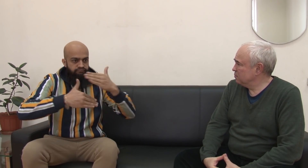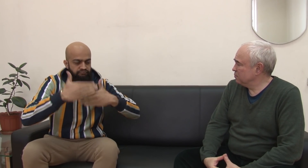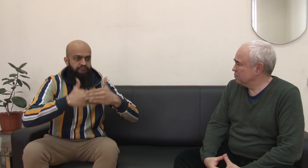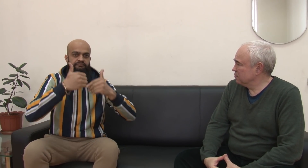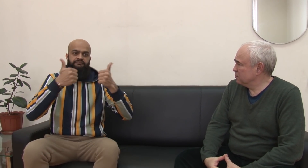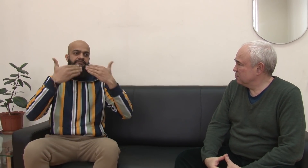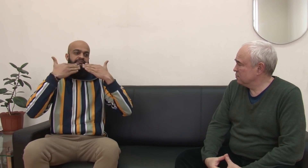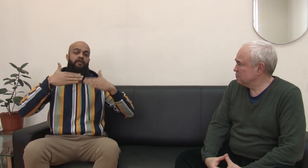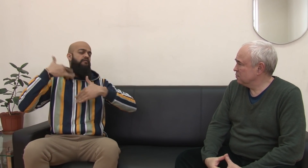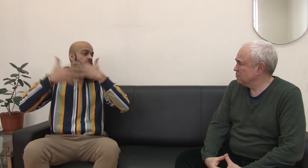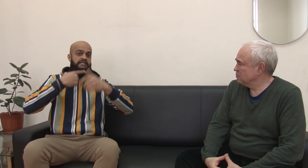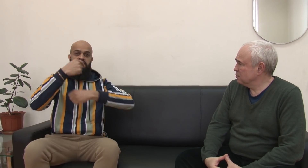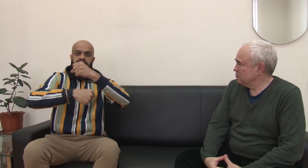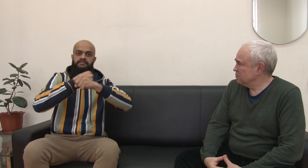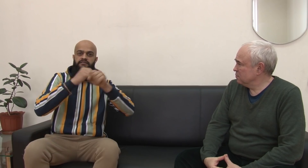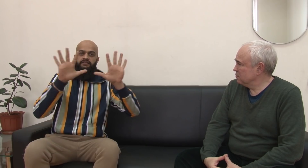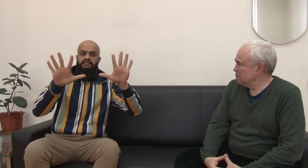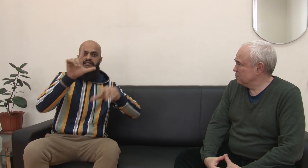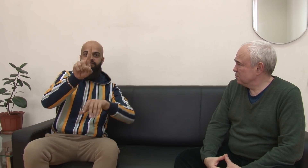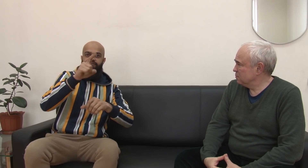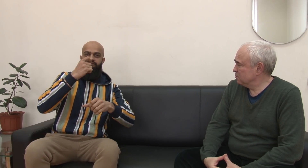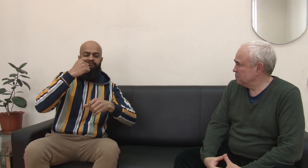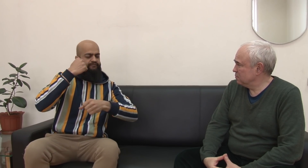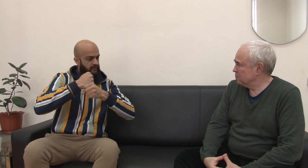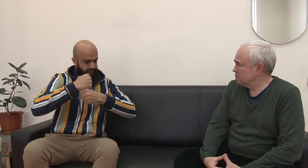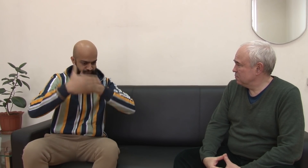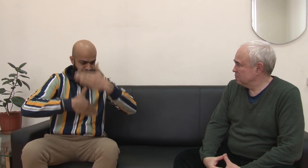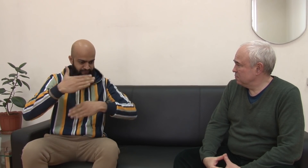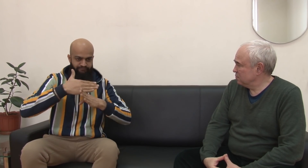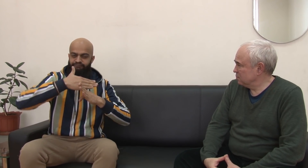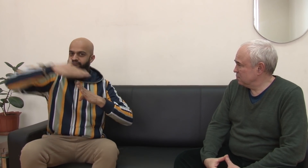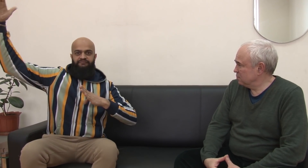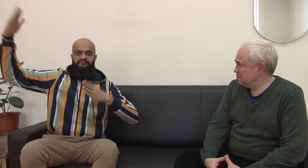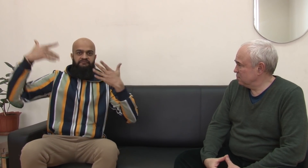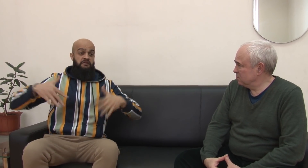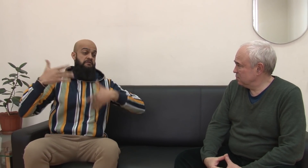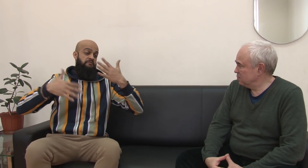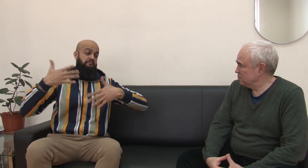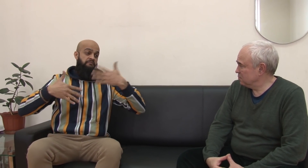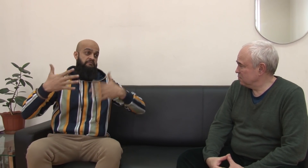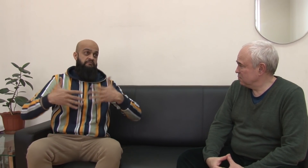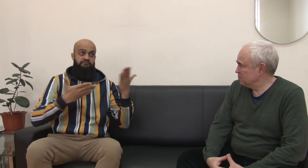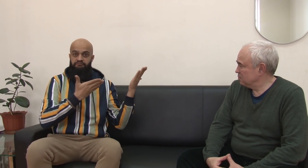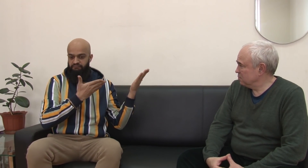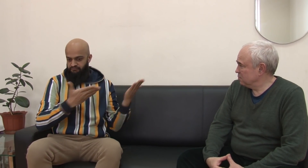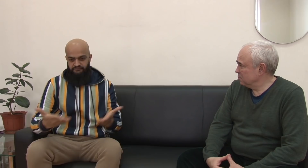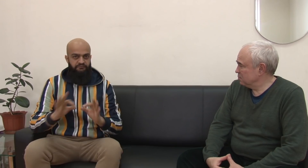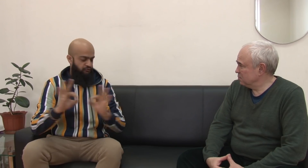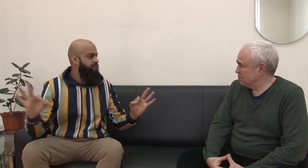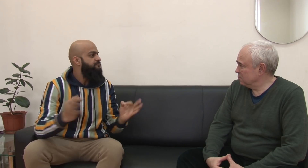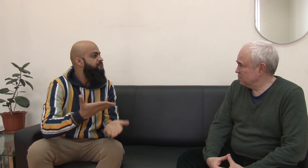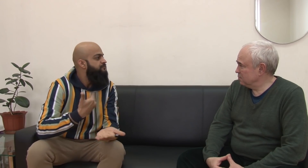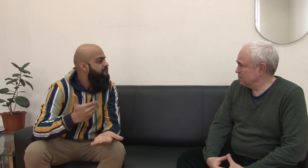Прошло 11 лет – и я здесь!